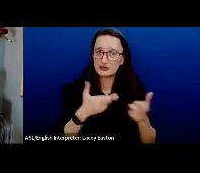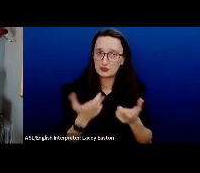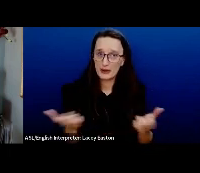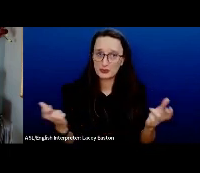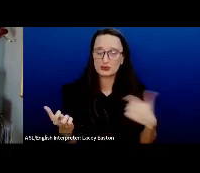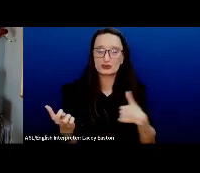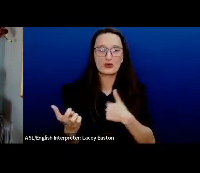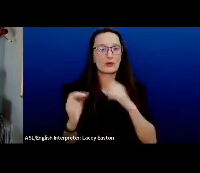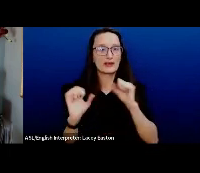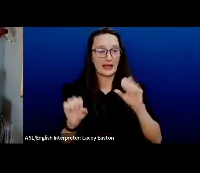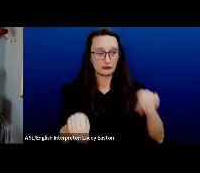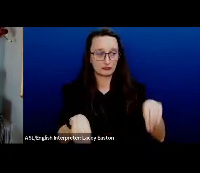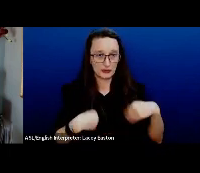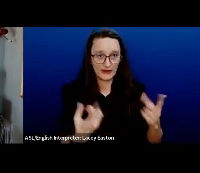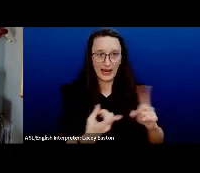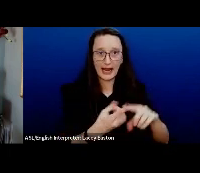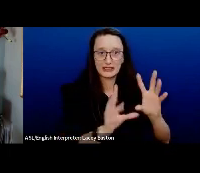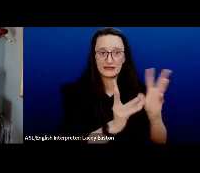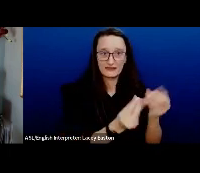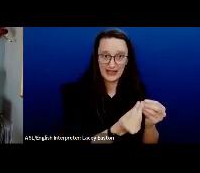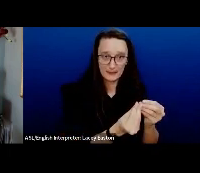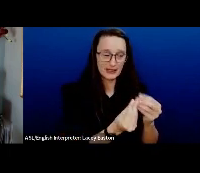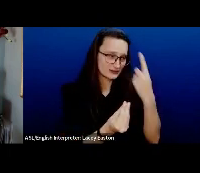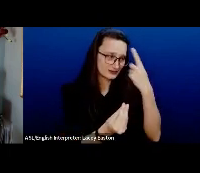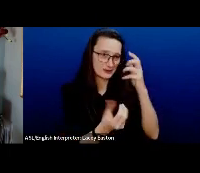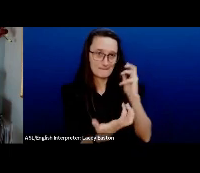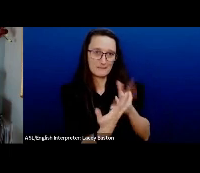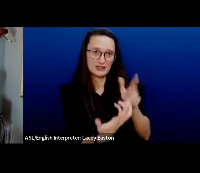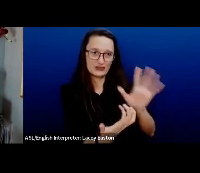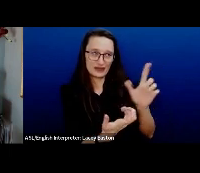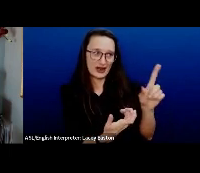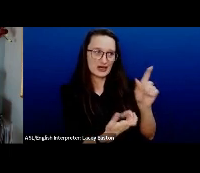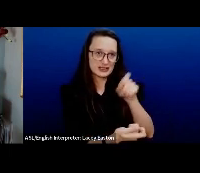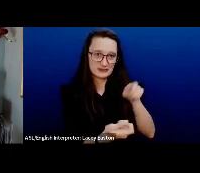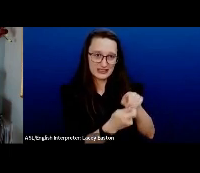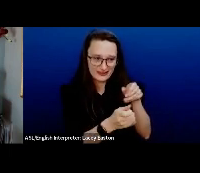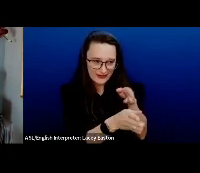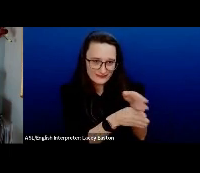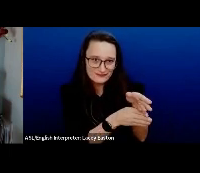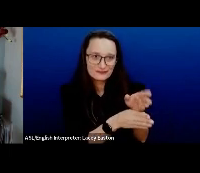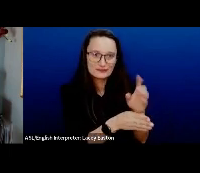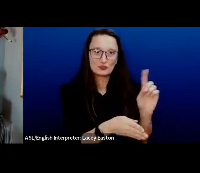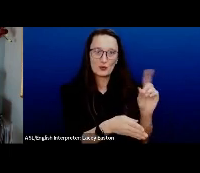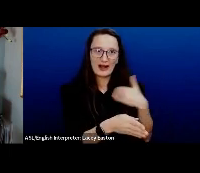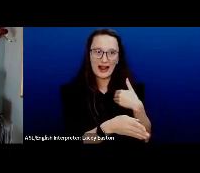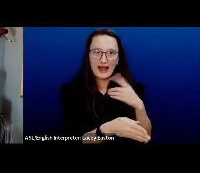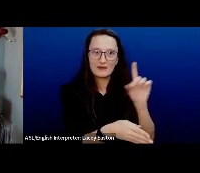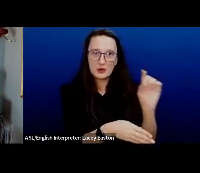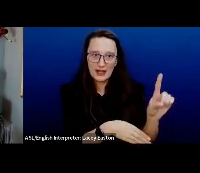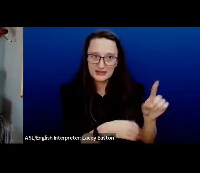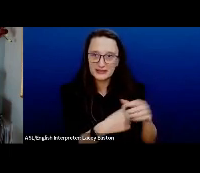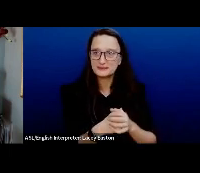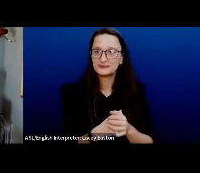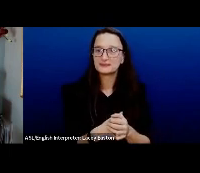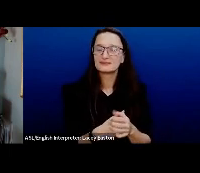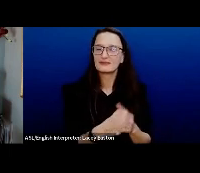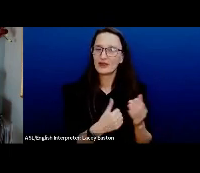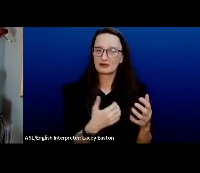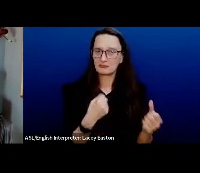áreas específicas sobre las que están haciendo preguntas, así que, pero también están ahí para ellos